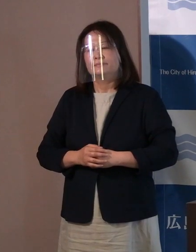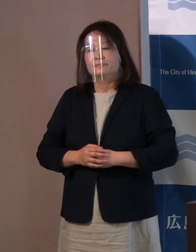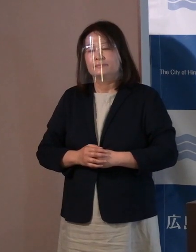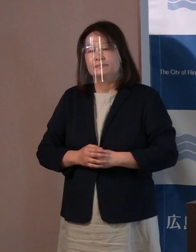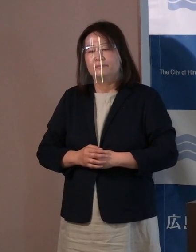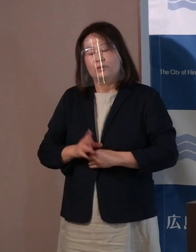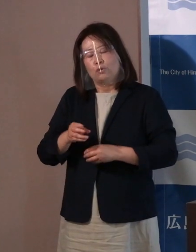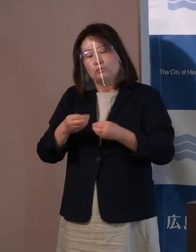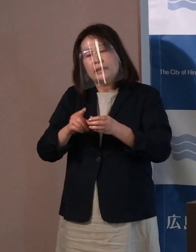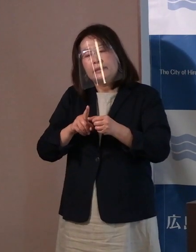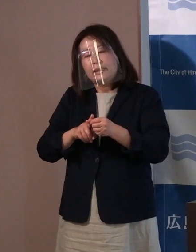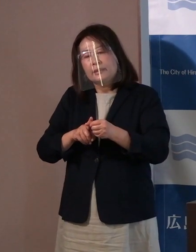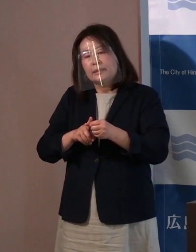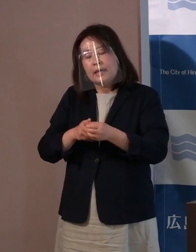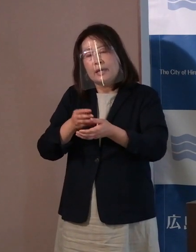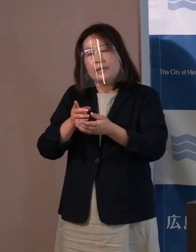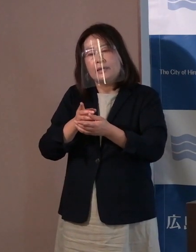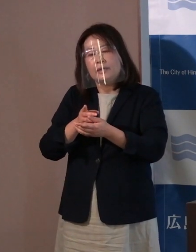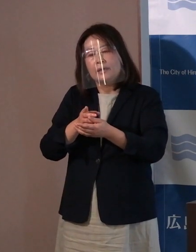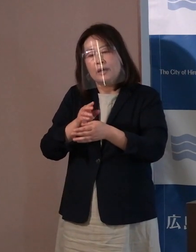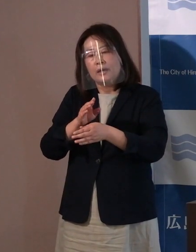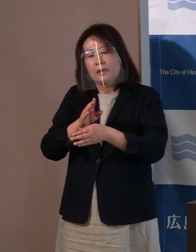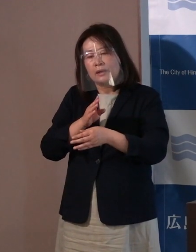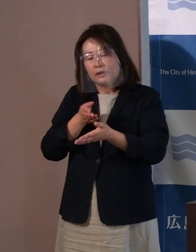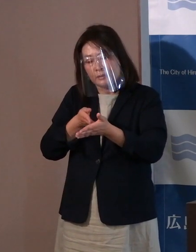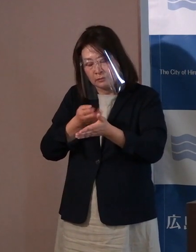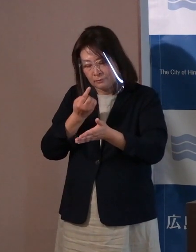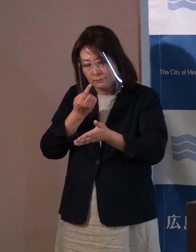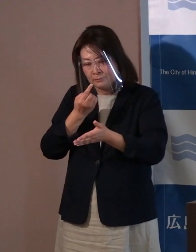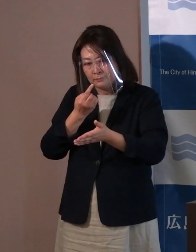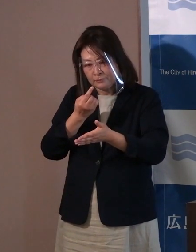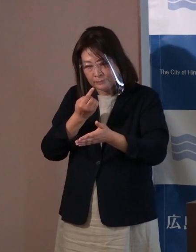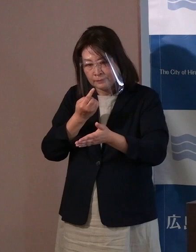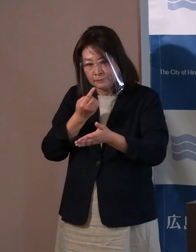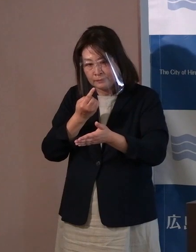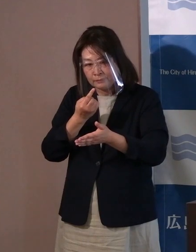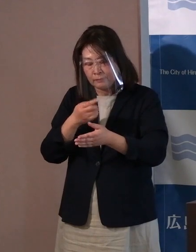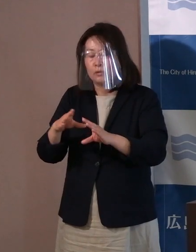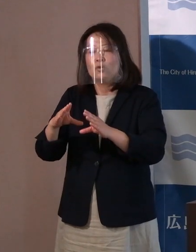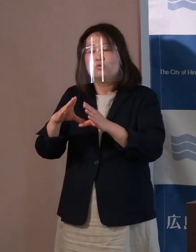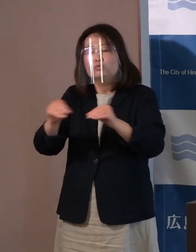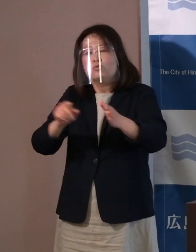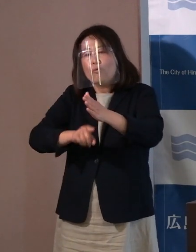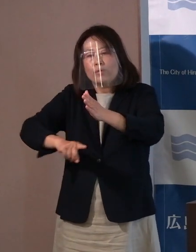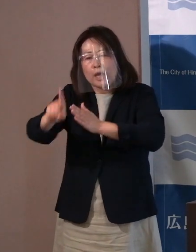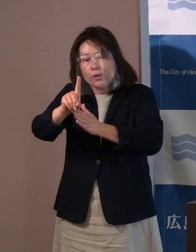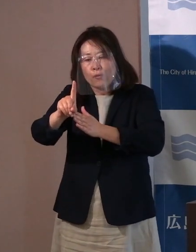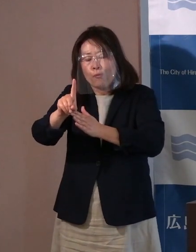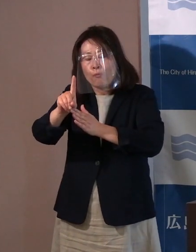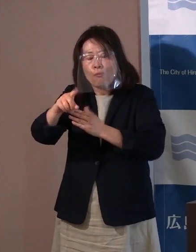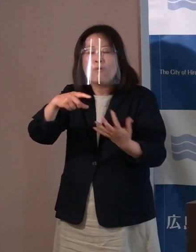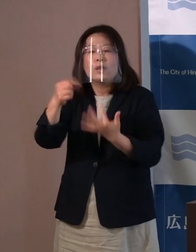少し具体的な対応を申し上げると､ 為政者を選ぶ側の市民社会､